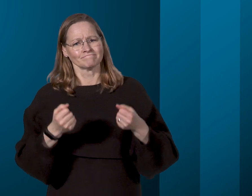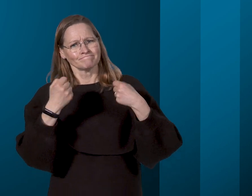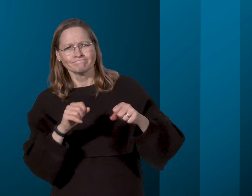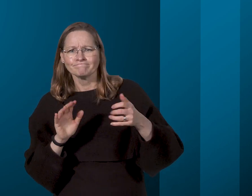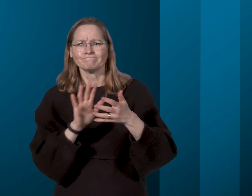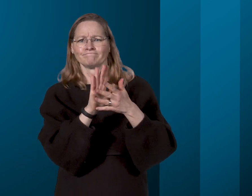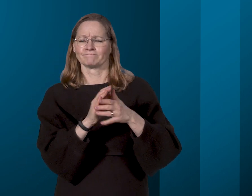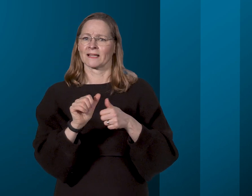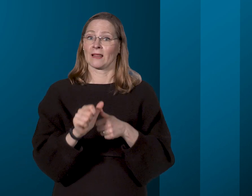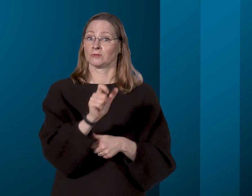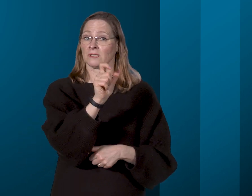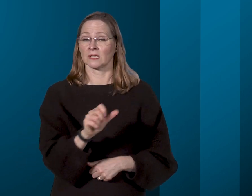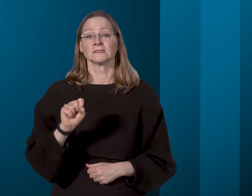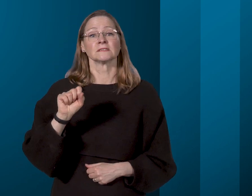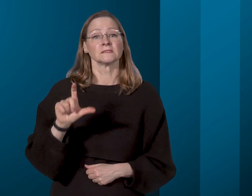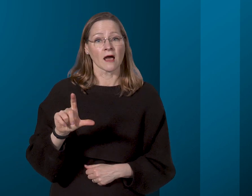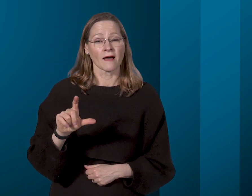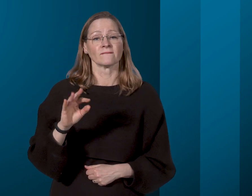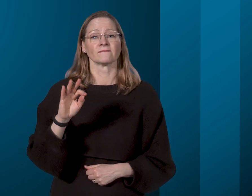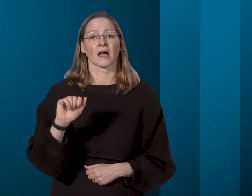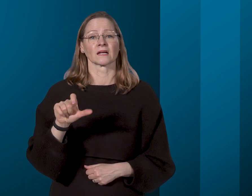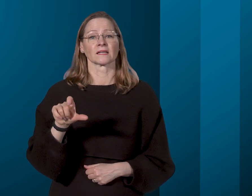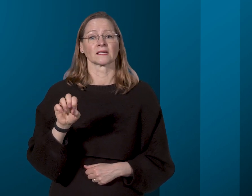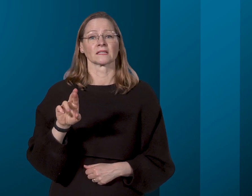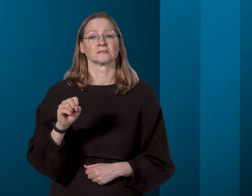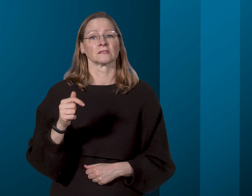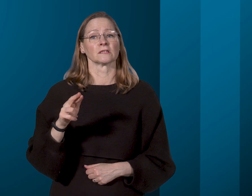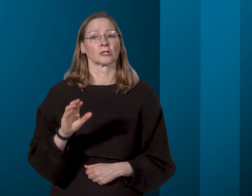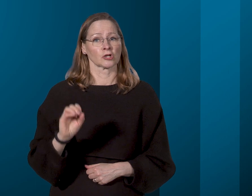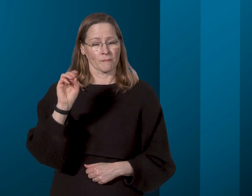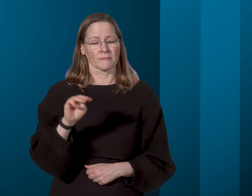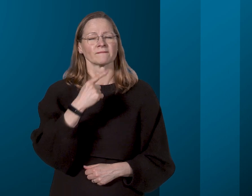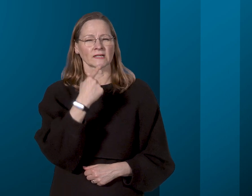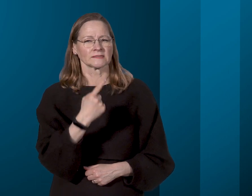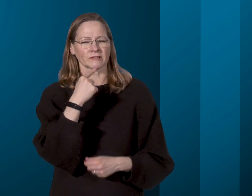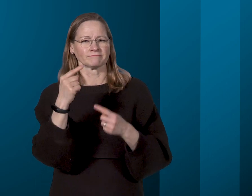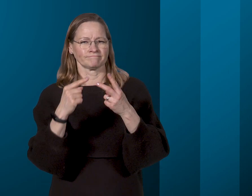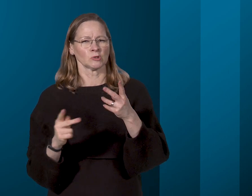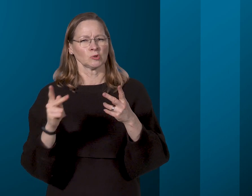Liikkeen edustaja Salla Fagerström vastaa näihin -